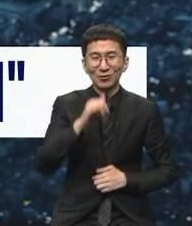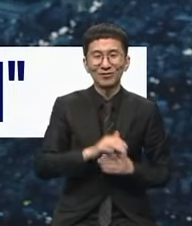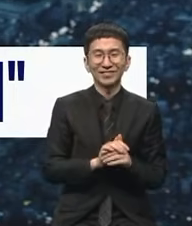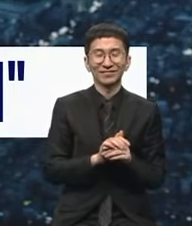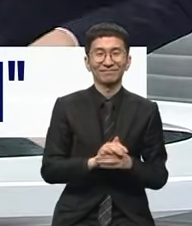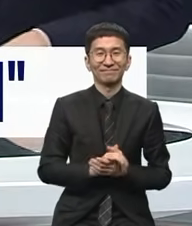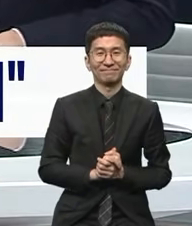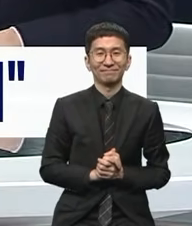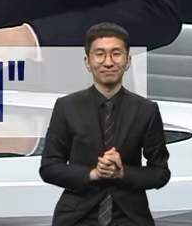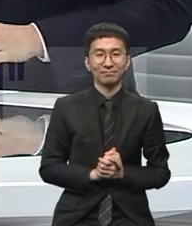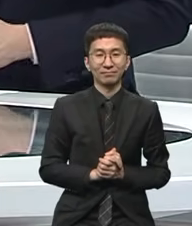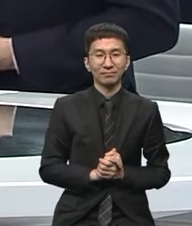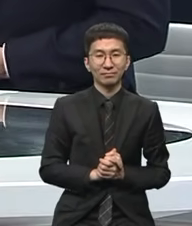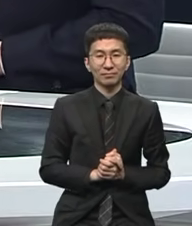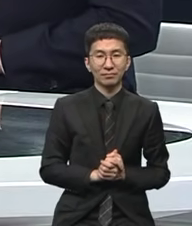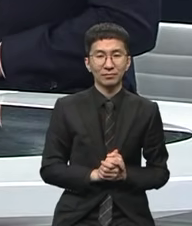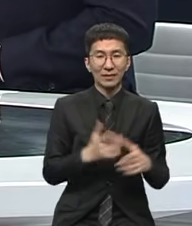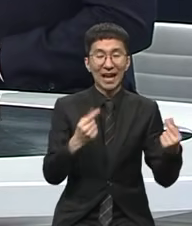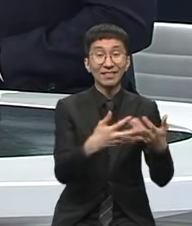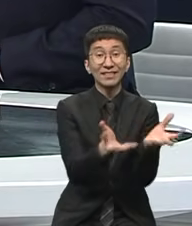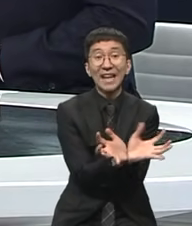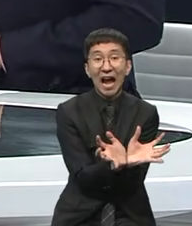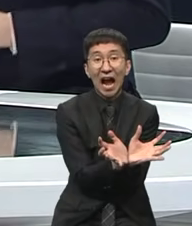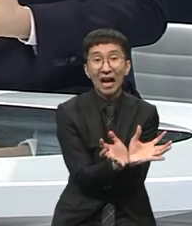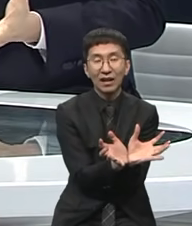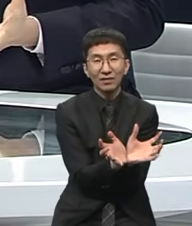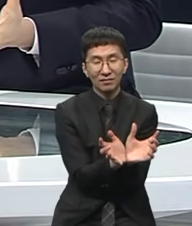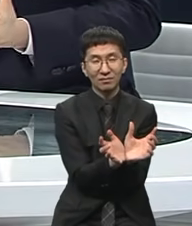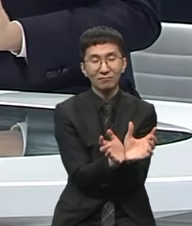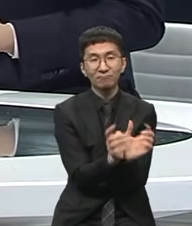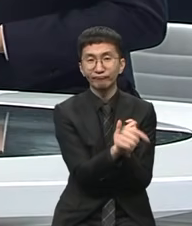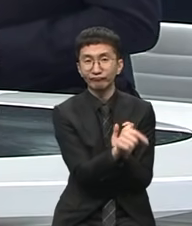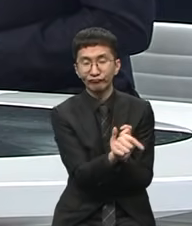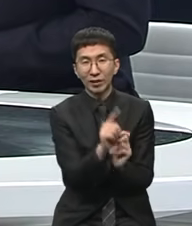(앵커) 같은 당 민주당 얘기 좀 해 보겠습니다. 사실 지금 여권 후보 가운데 가장 지지율